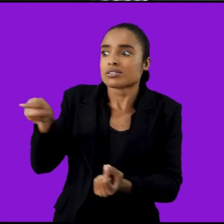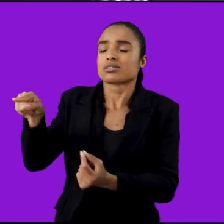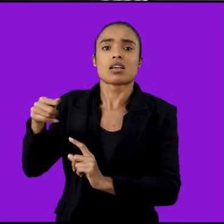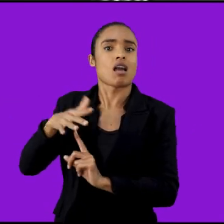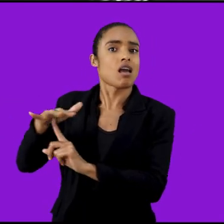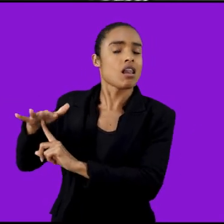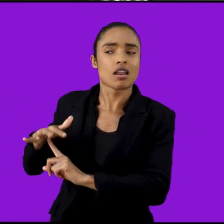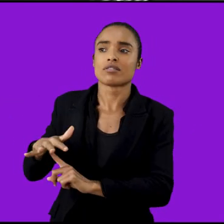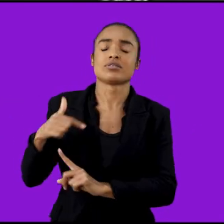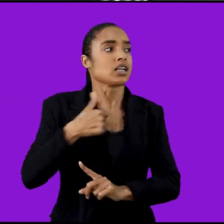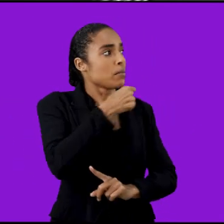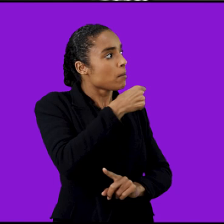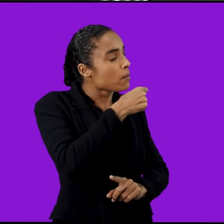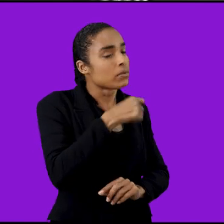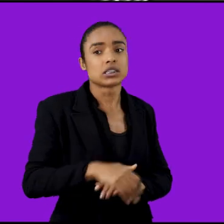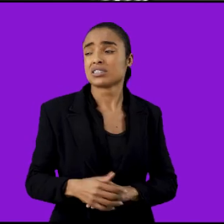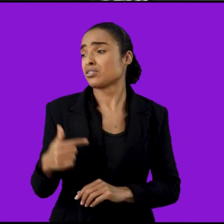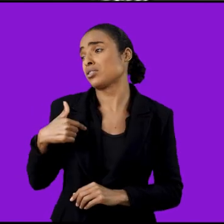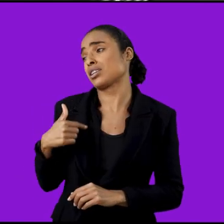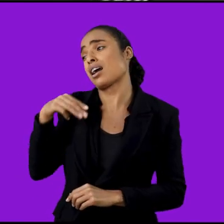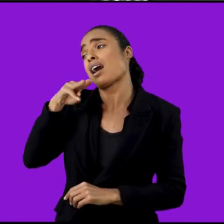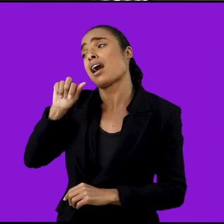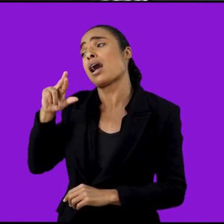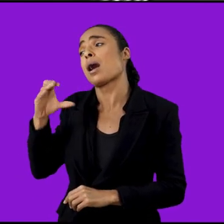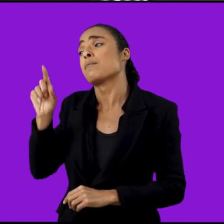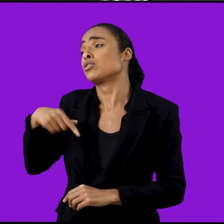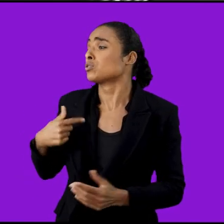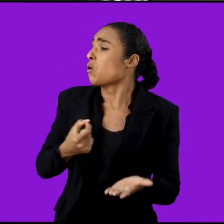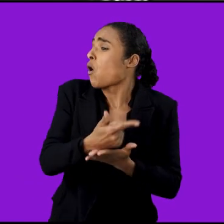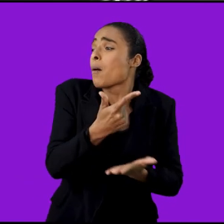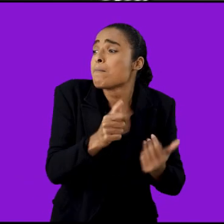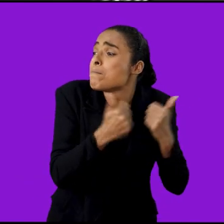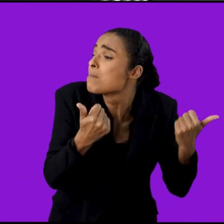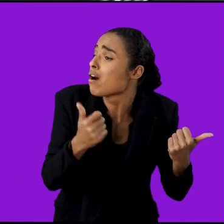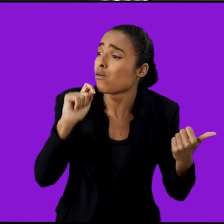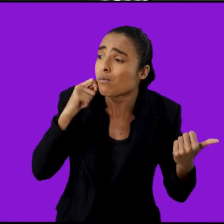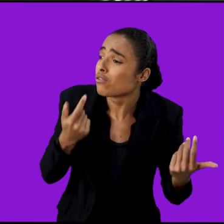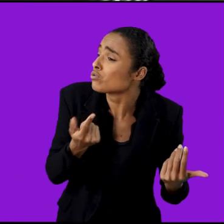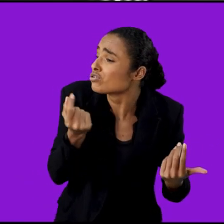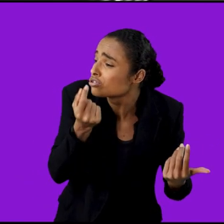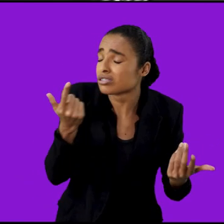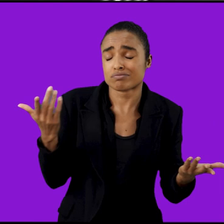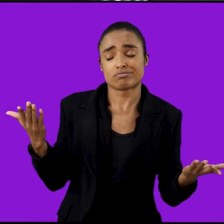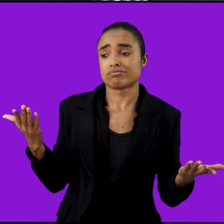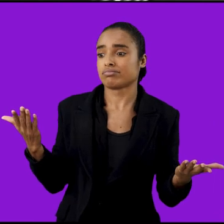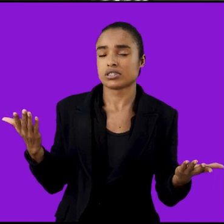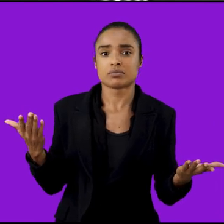Eu falava: “Max, eu não tenho dinheiro pra comprar pão”. Ai, eu sempre falo com Max. A gente sempre fala de você. Ele aliás. Ele falou que vai